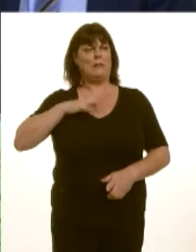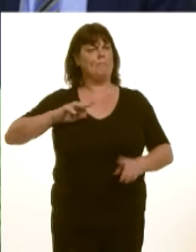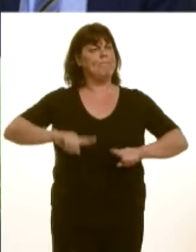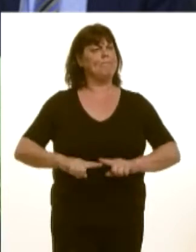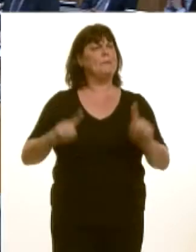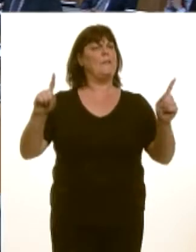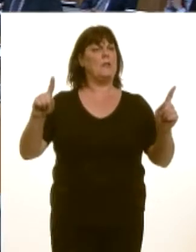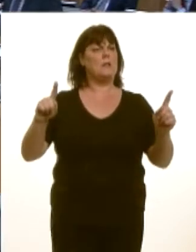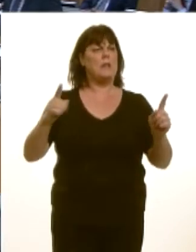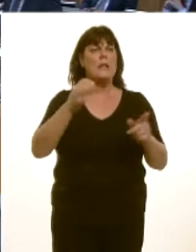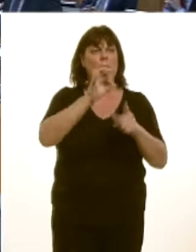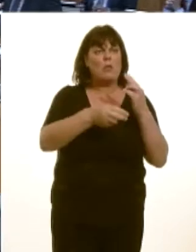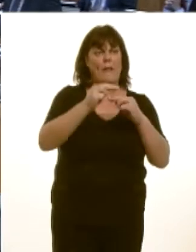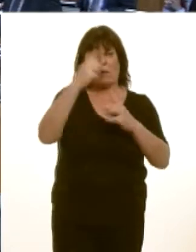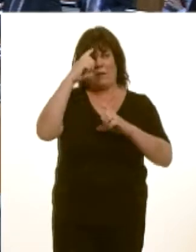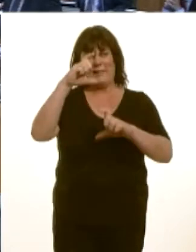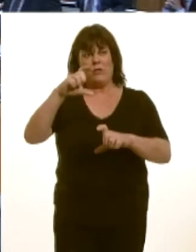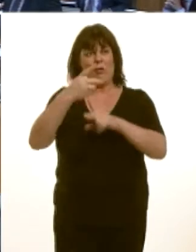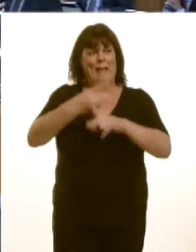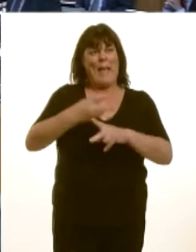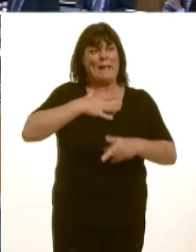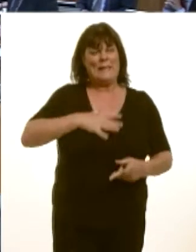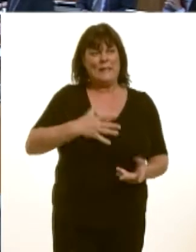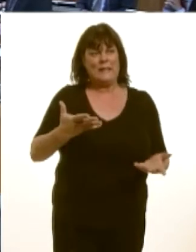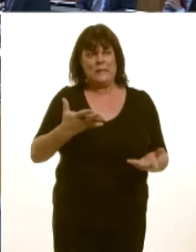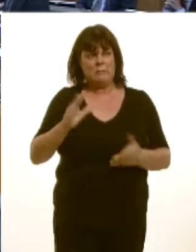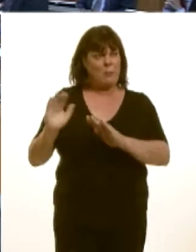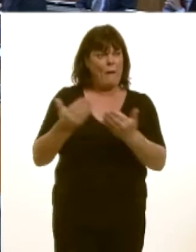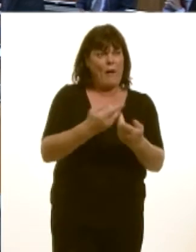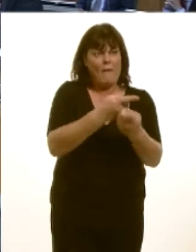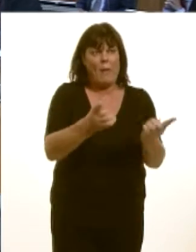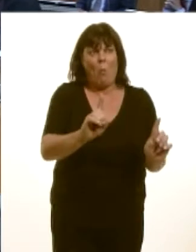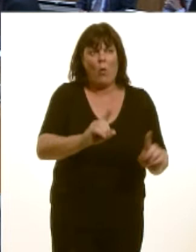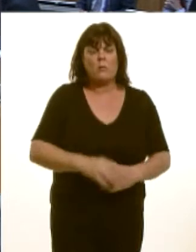Carwyn Jones: Mae hynny’n iawn, wrth gwrs, ac mae’n bwysig dros ben, ac mae’r strategaeth